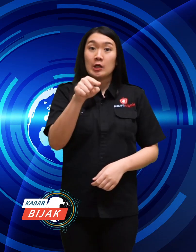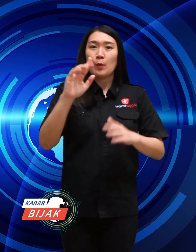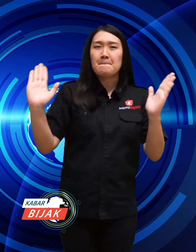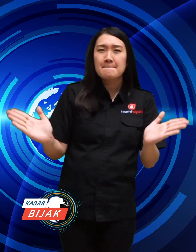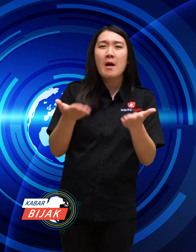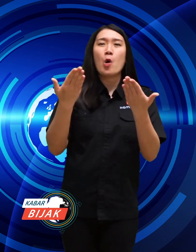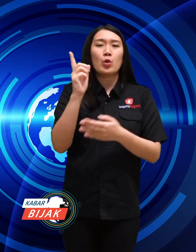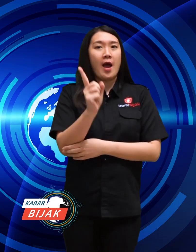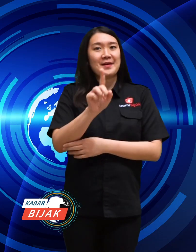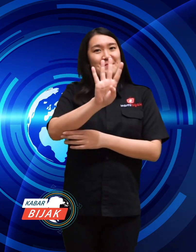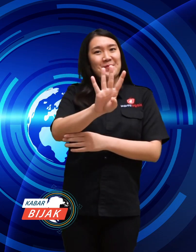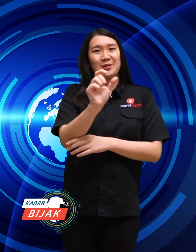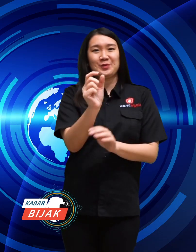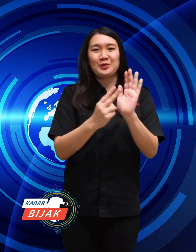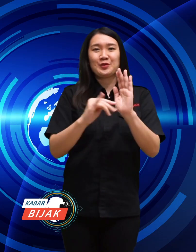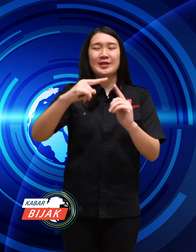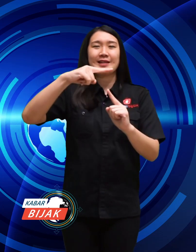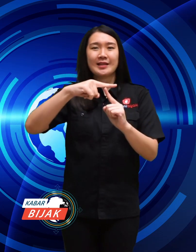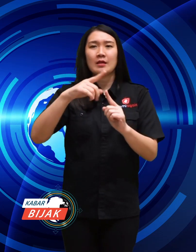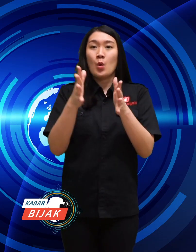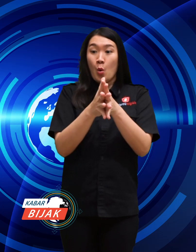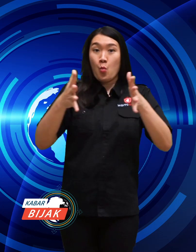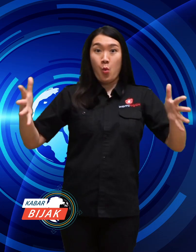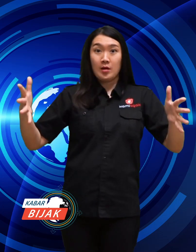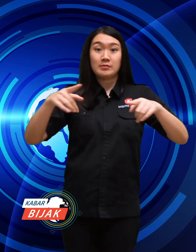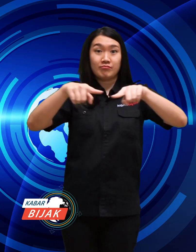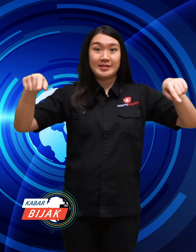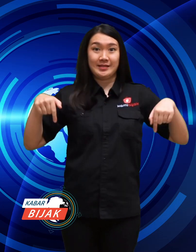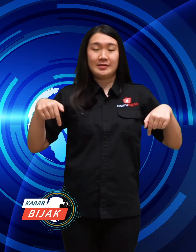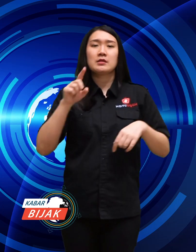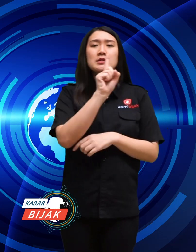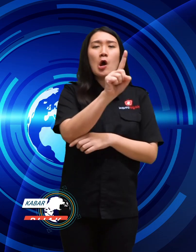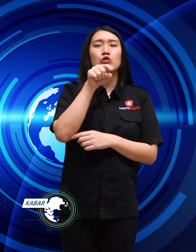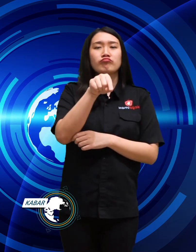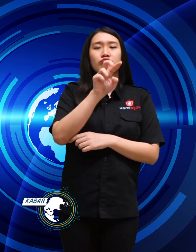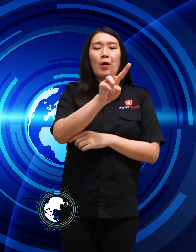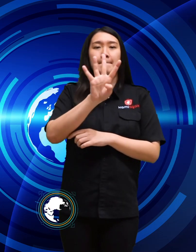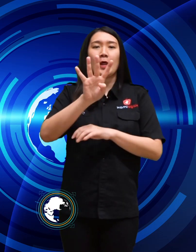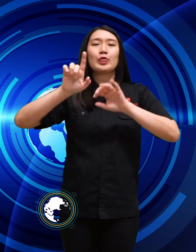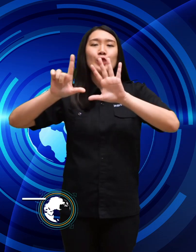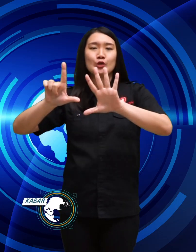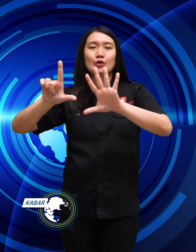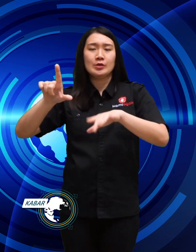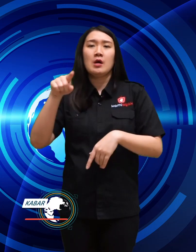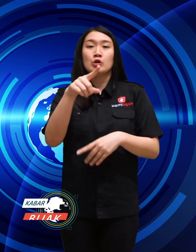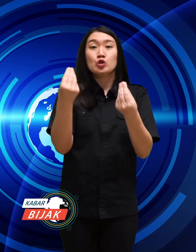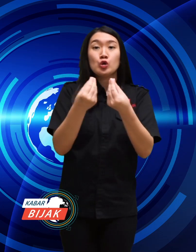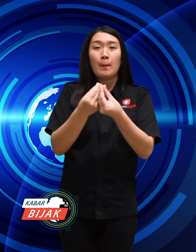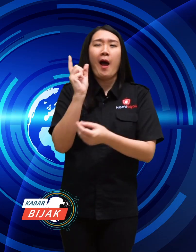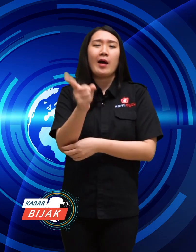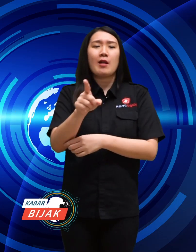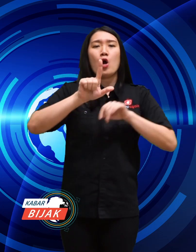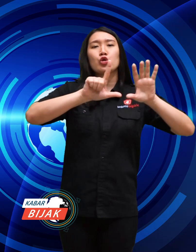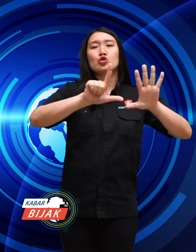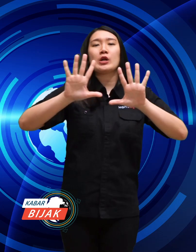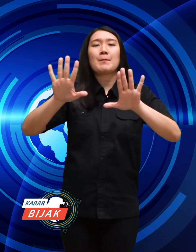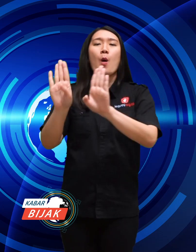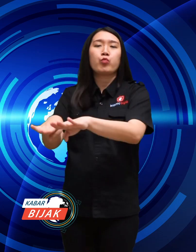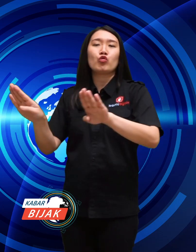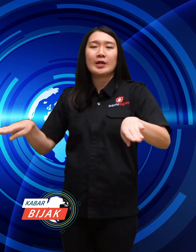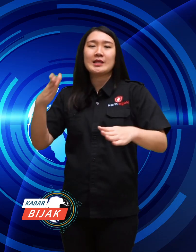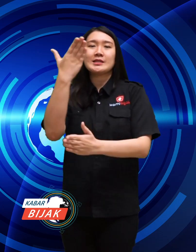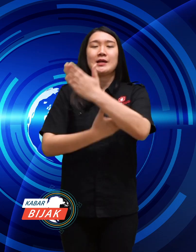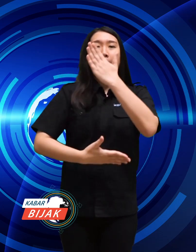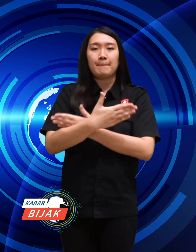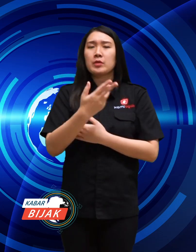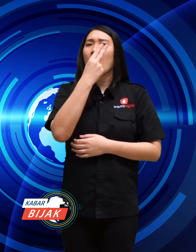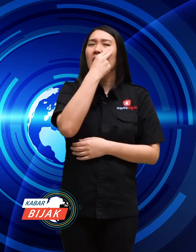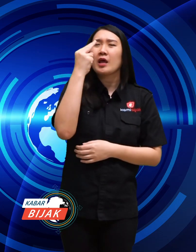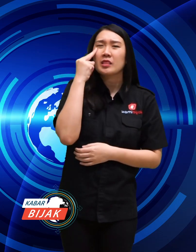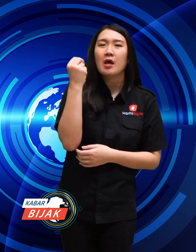Bangunannya ada 4 unit dengan luas 1.247 meter persegi di mana terdapat 75 murid disabilitas netra,